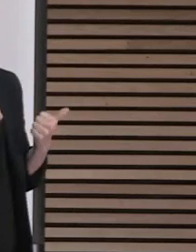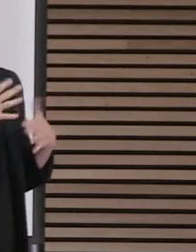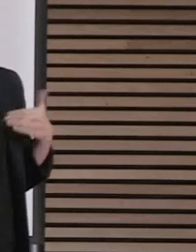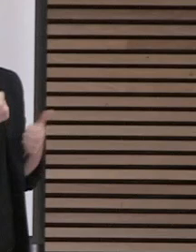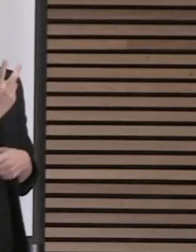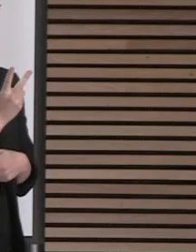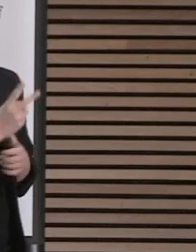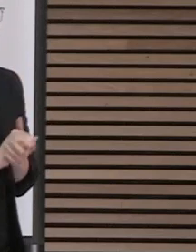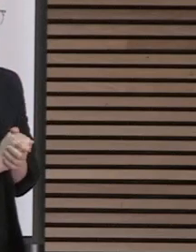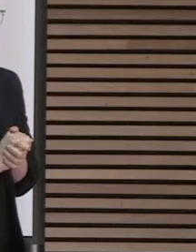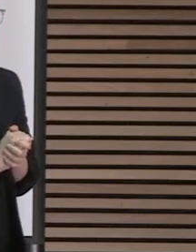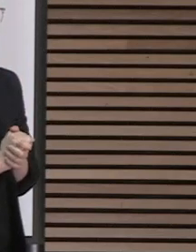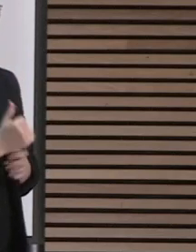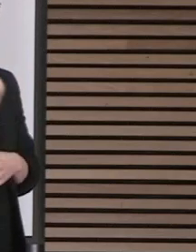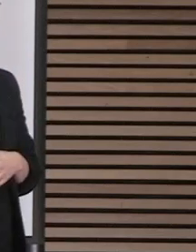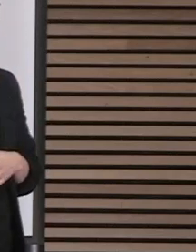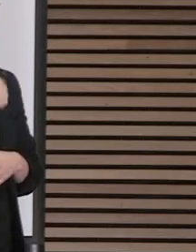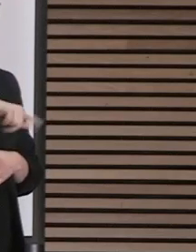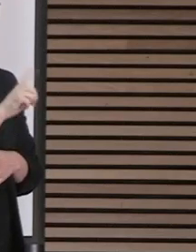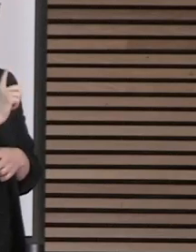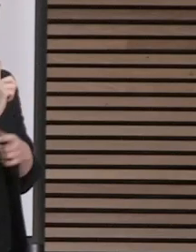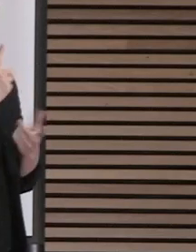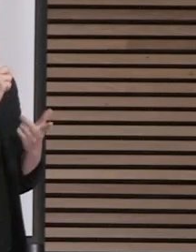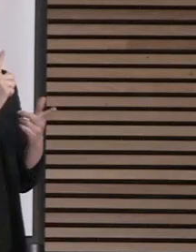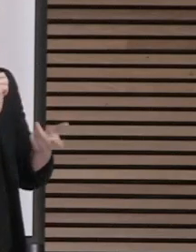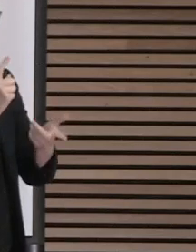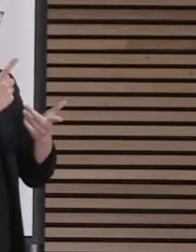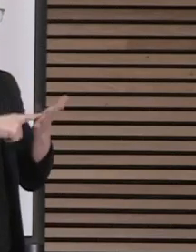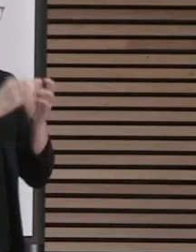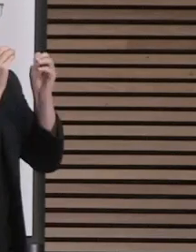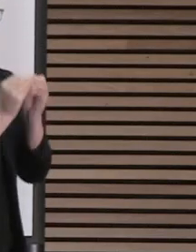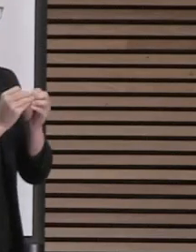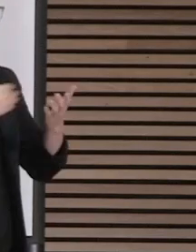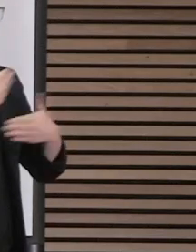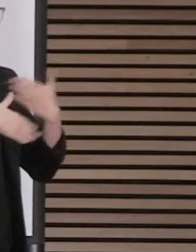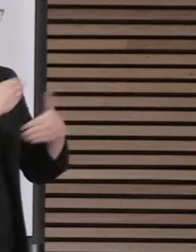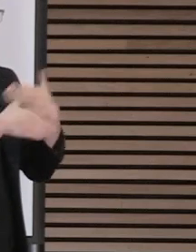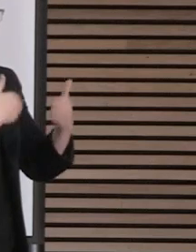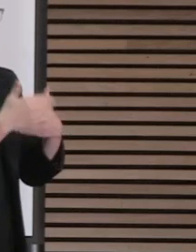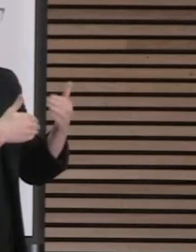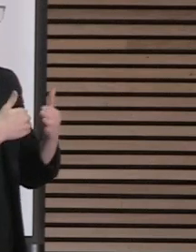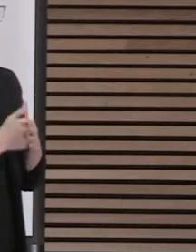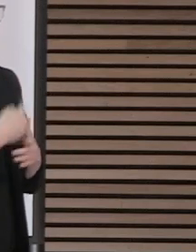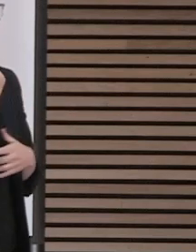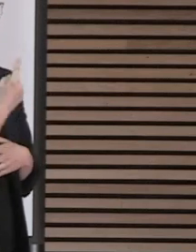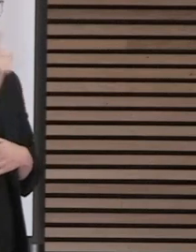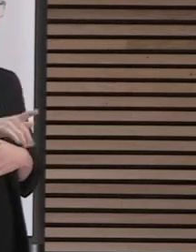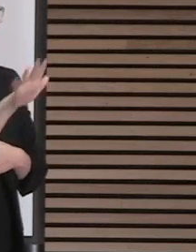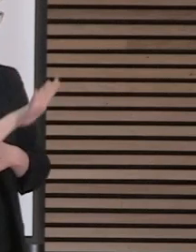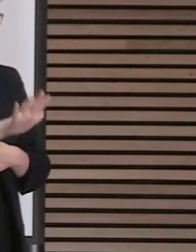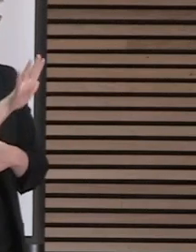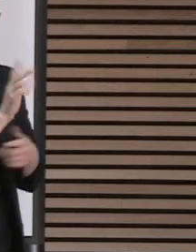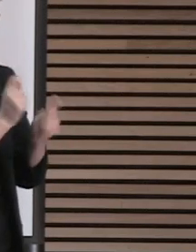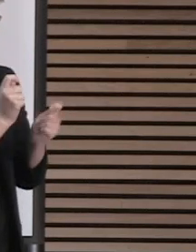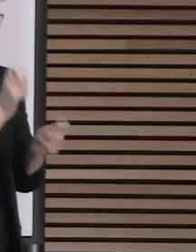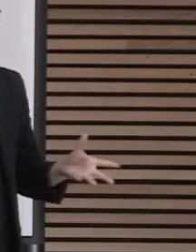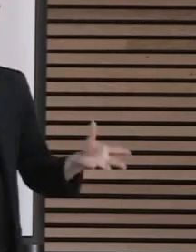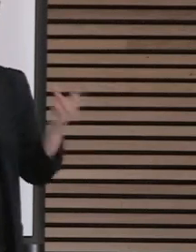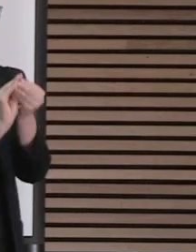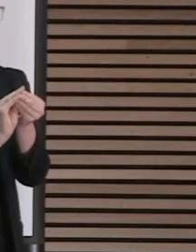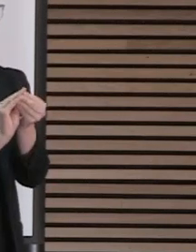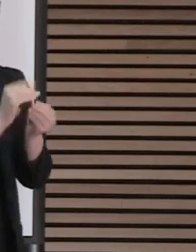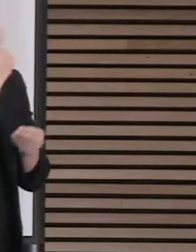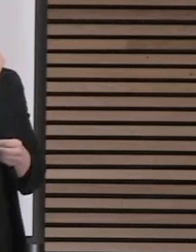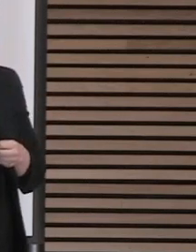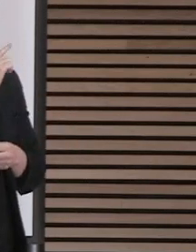tukuna ana e maatau ki te